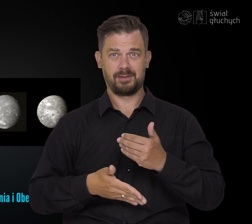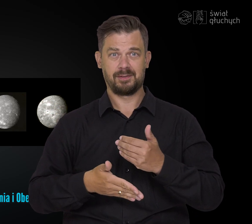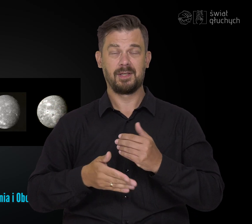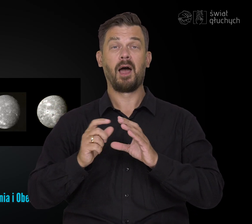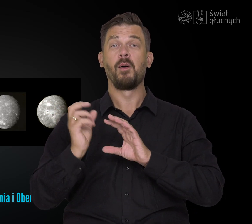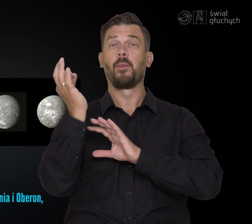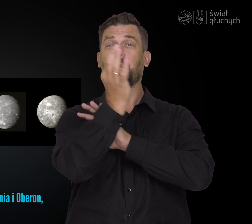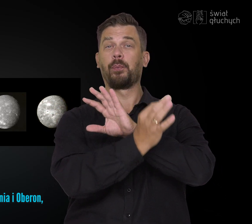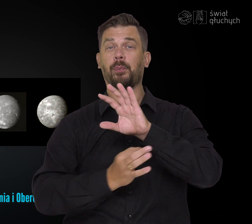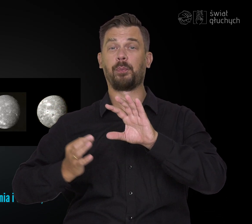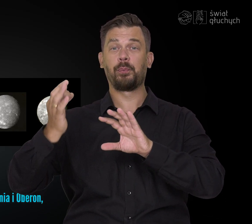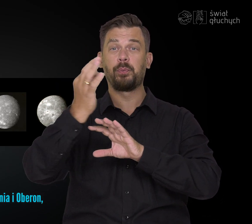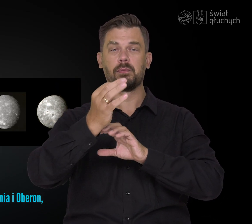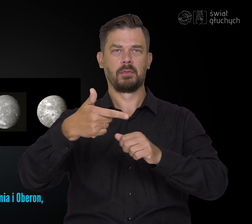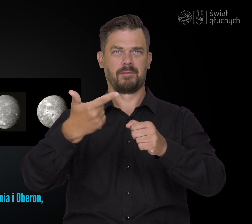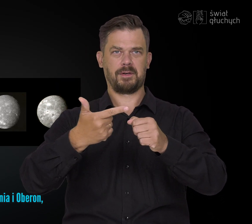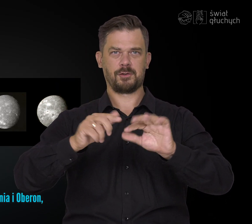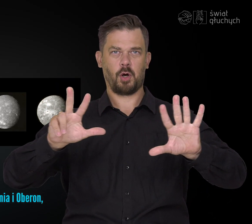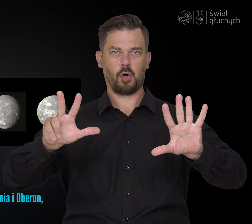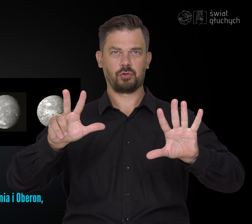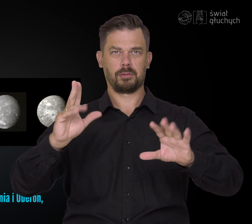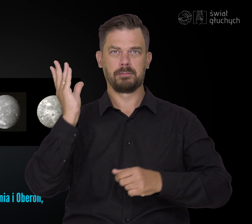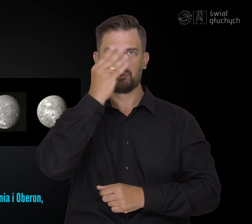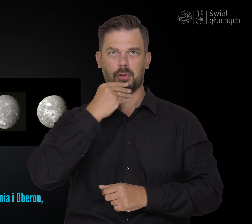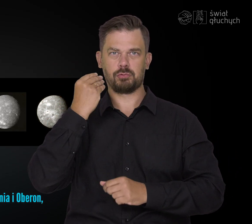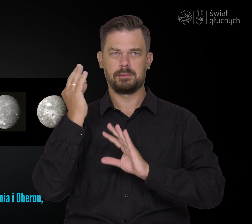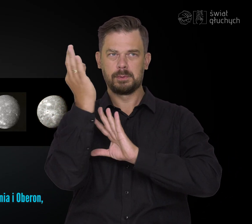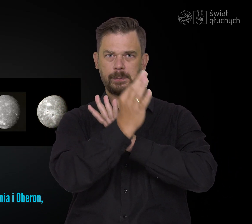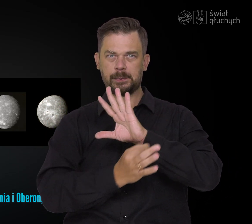Wokół planety tańczy aż 28 znanych nam księżyców.